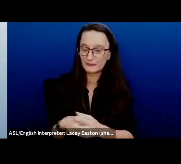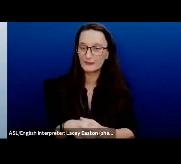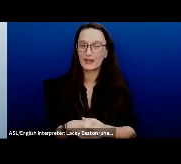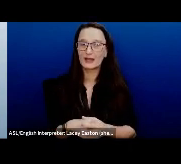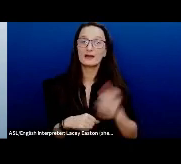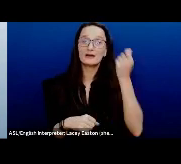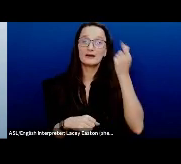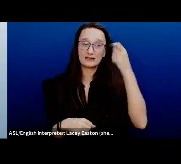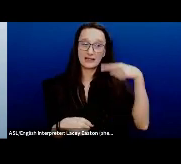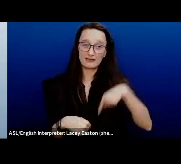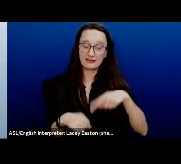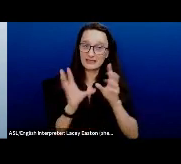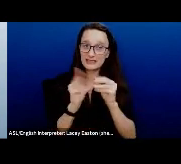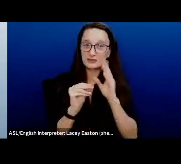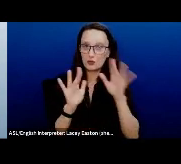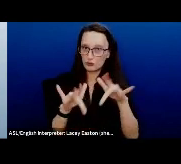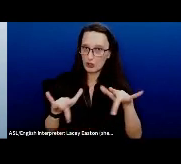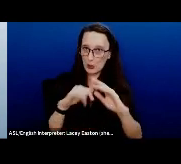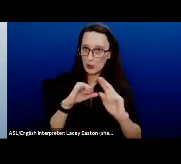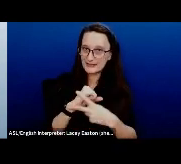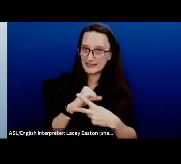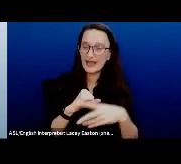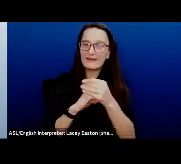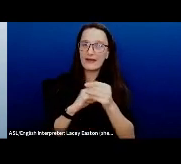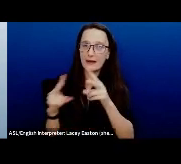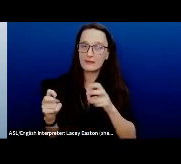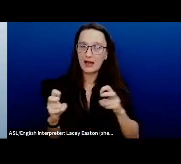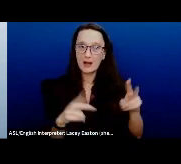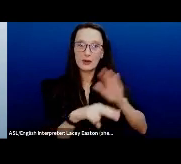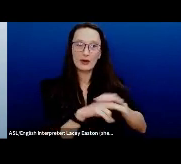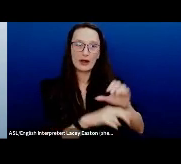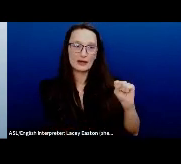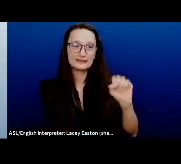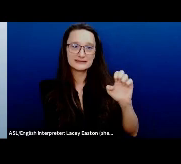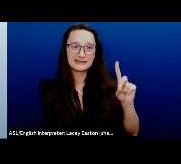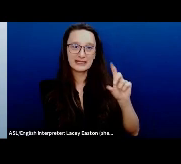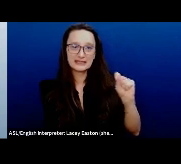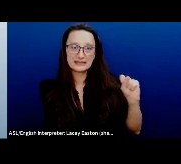en nuestro sitio web de Seeds of Partnership en la galería de aprendizaje electrónico donde también puede encontrar